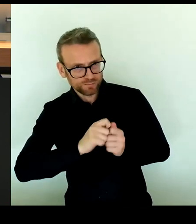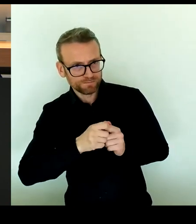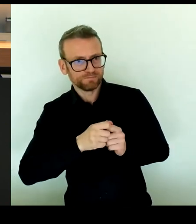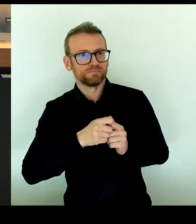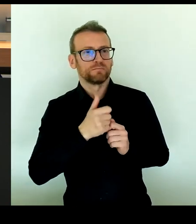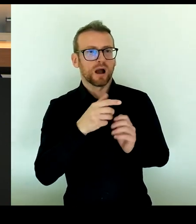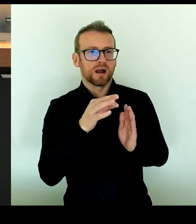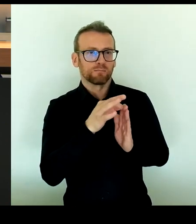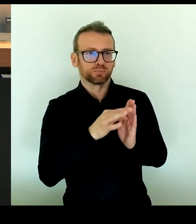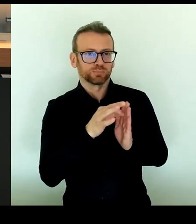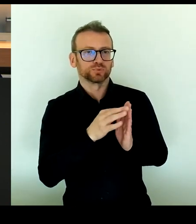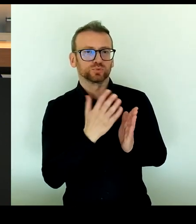(Beifall) (Rednerwechsel)